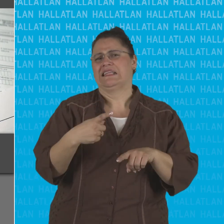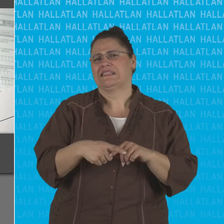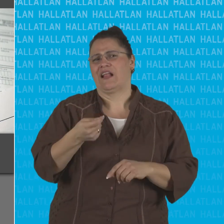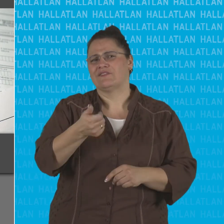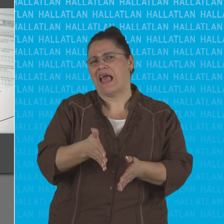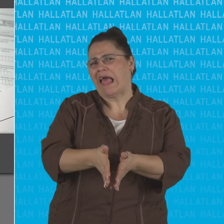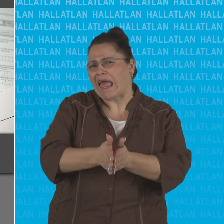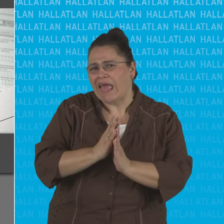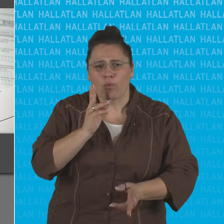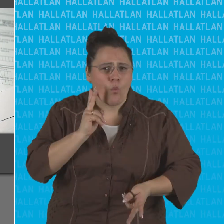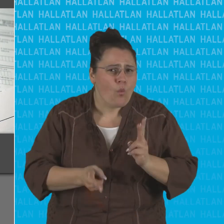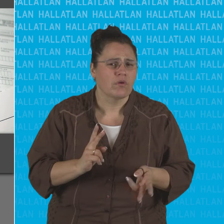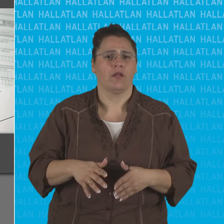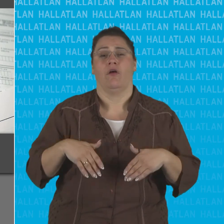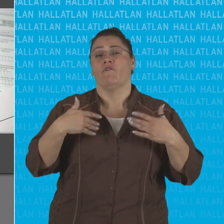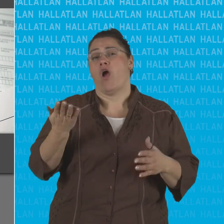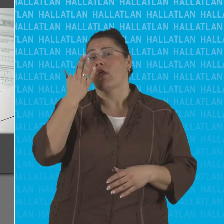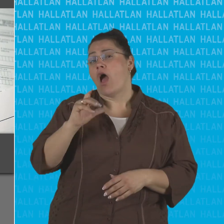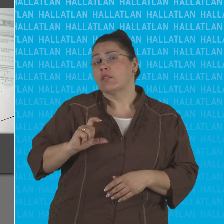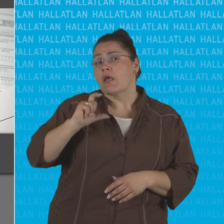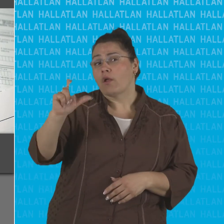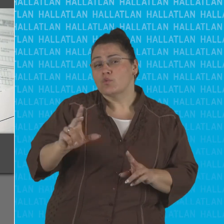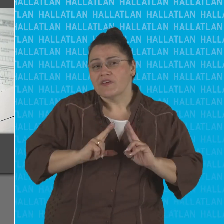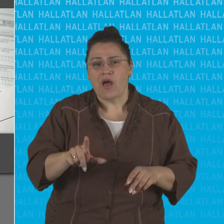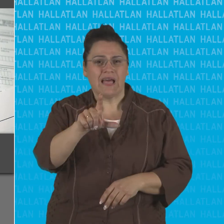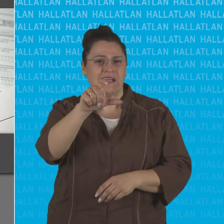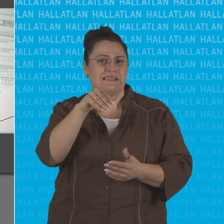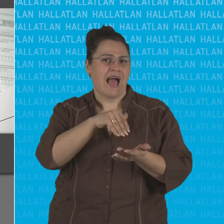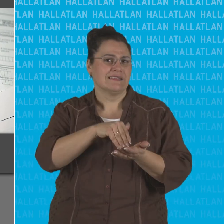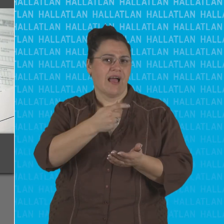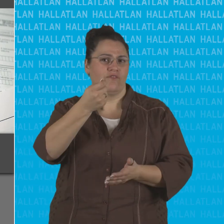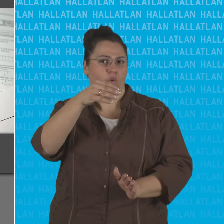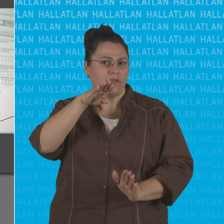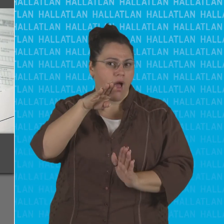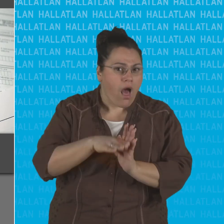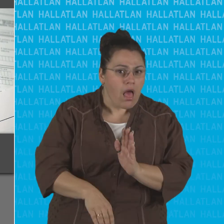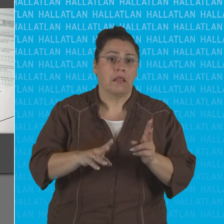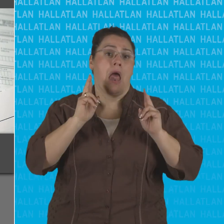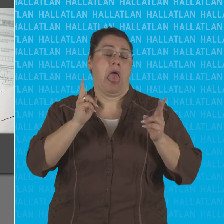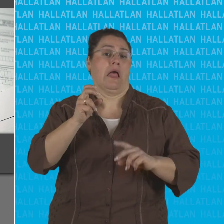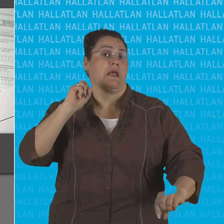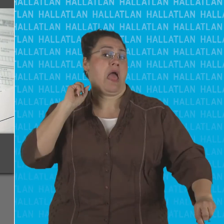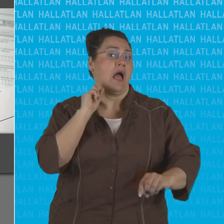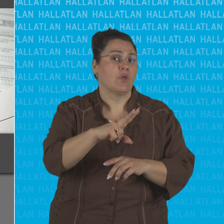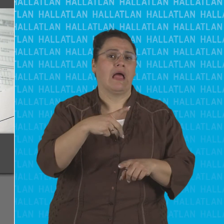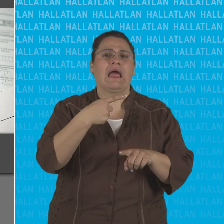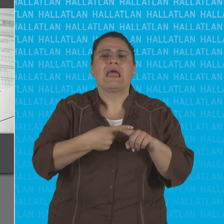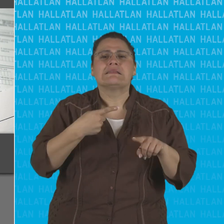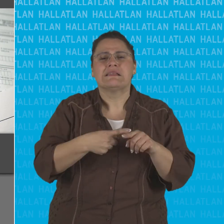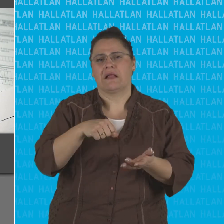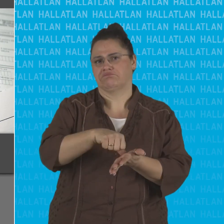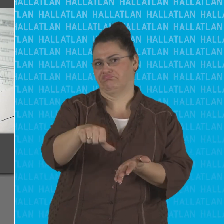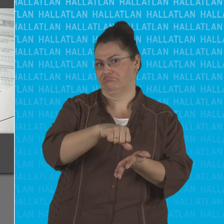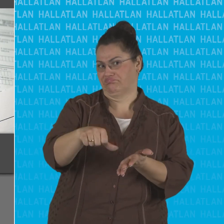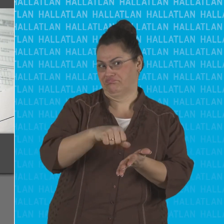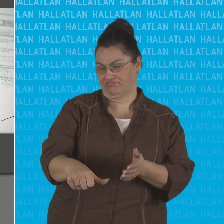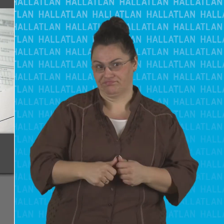azt banki átutalással is rendezheti, kérhet részletfizetést is, ha a hátralék nem több 200 ezer forintnál.